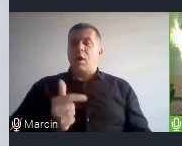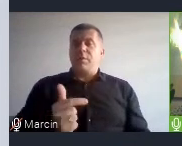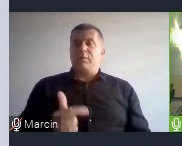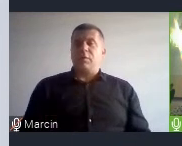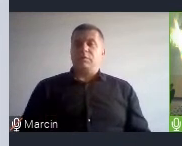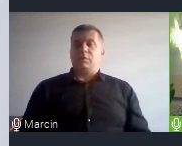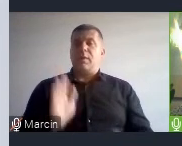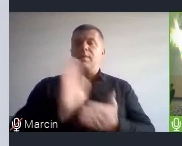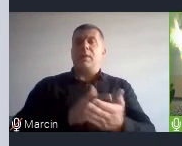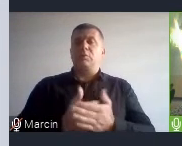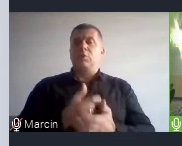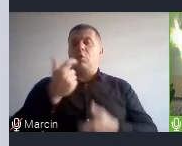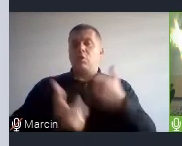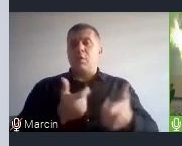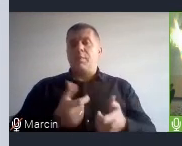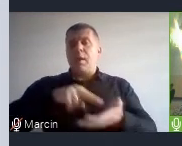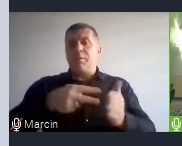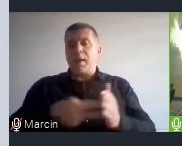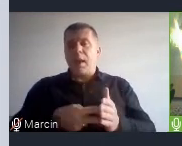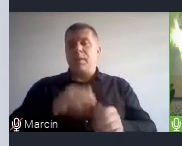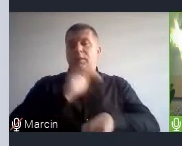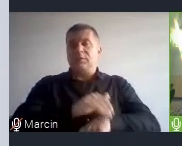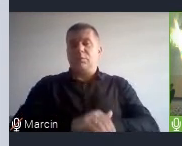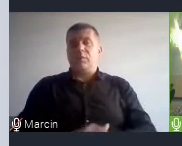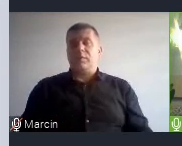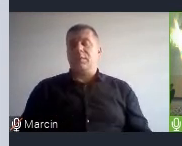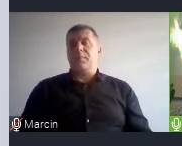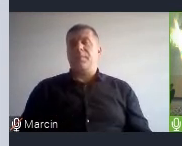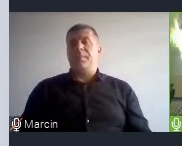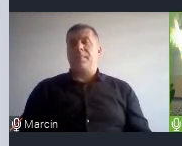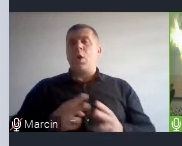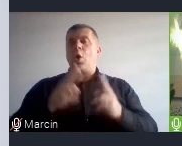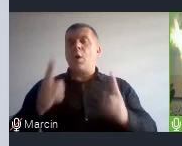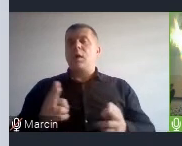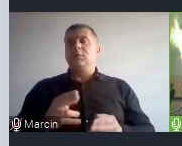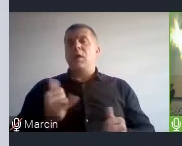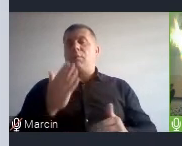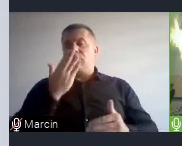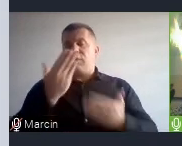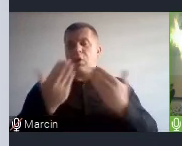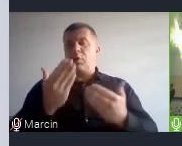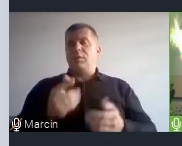Na przykład sporządzenie planu zamówień, na przykład określona konstrukcja samego postępowania,